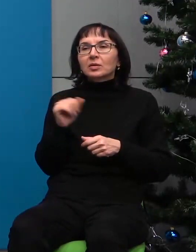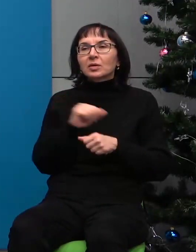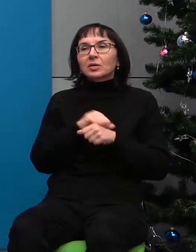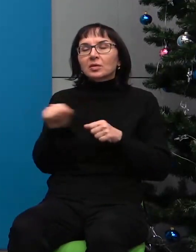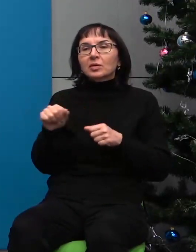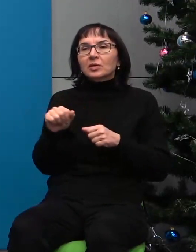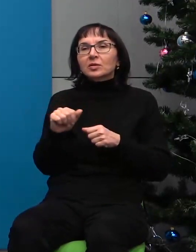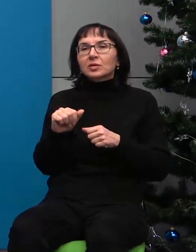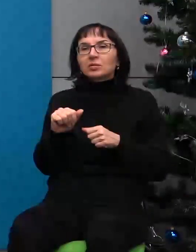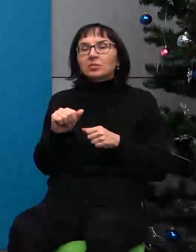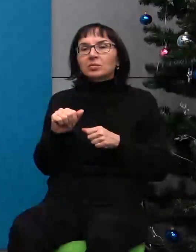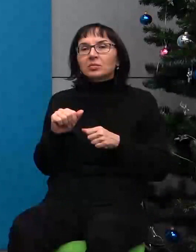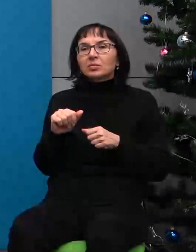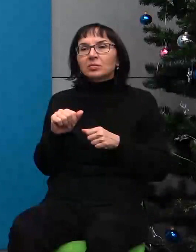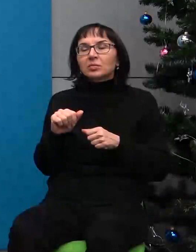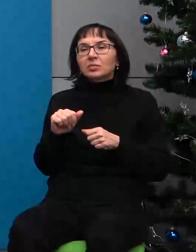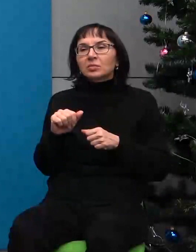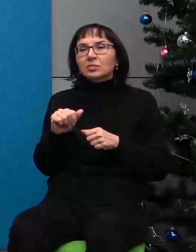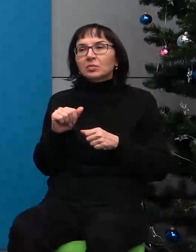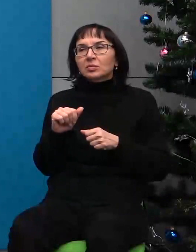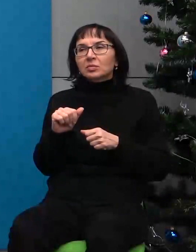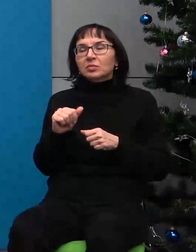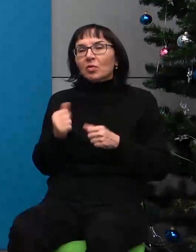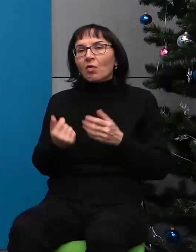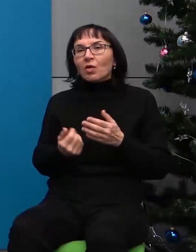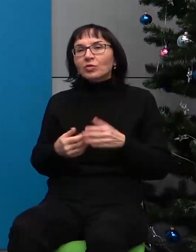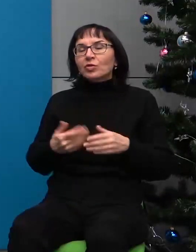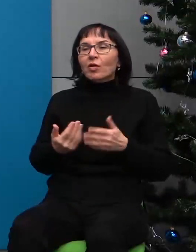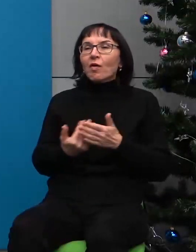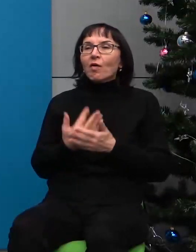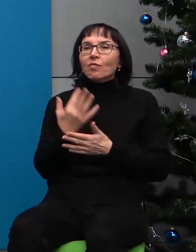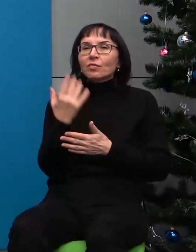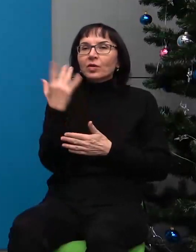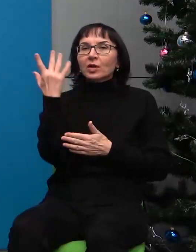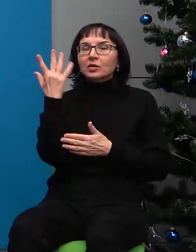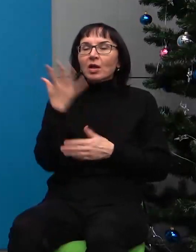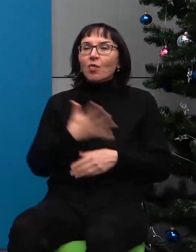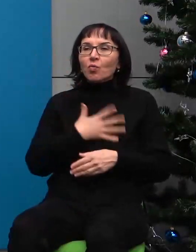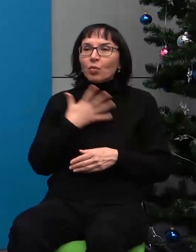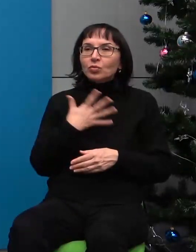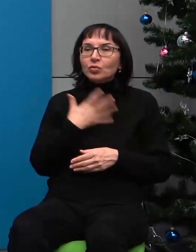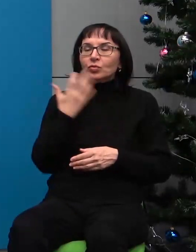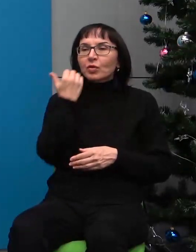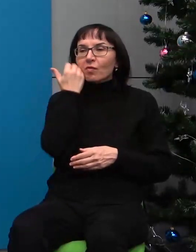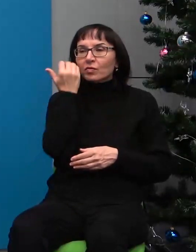Wyrasta się w świecie propagandy w poczuciu wielkiego wstydu za to, kim się jest i co ma się w paszporcie.